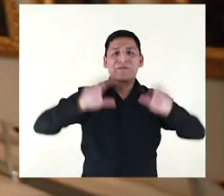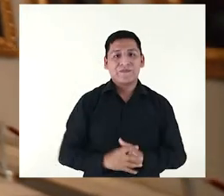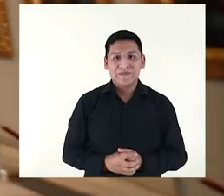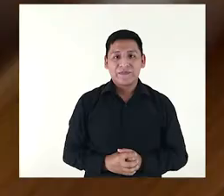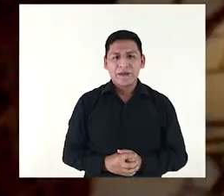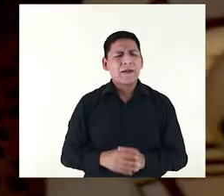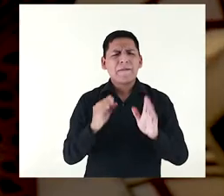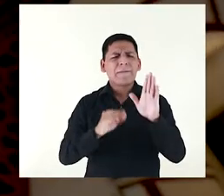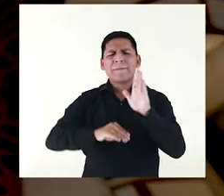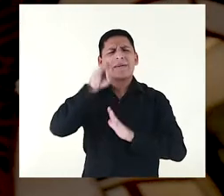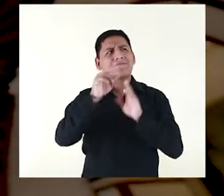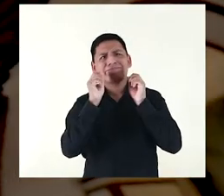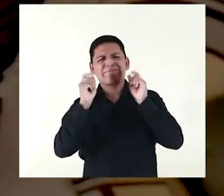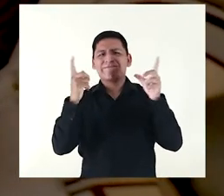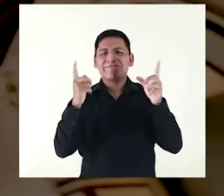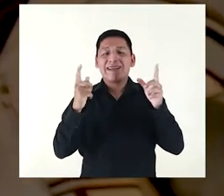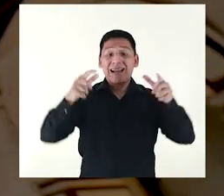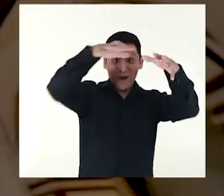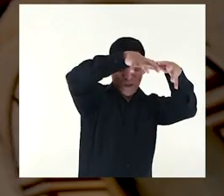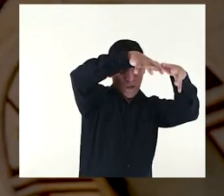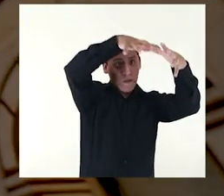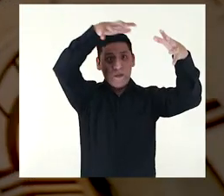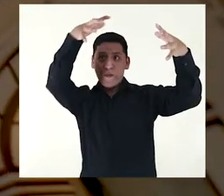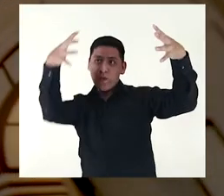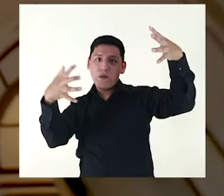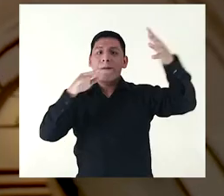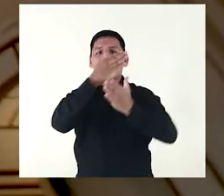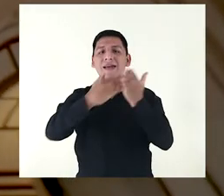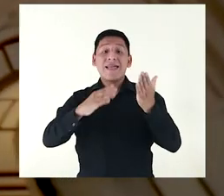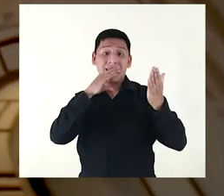pero lo que más llama la atención es la cúpula de media naranja sobre la escalera